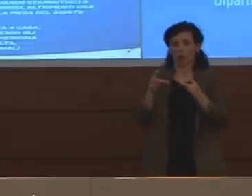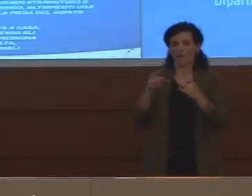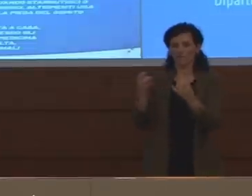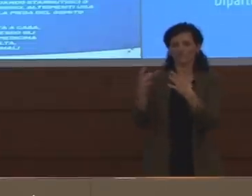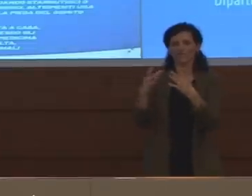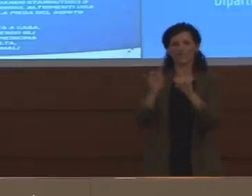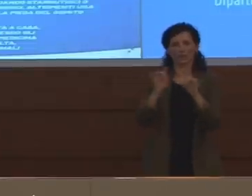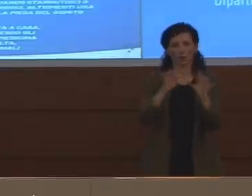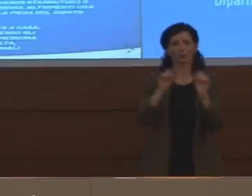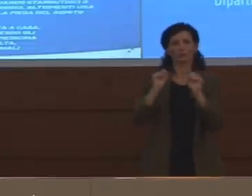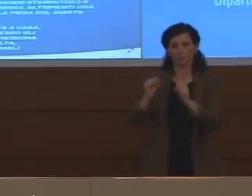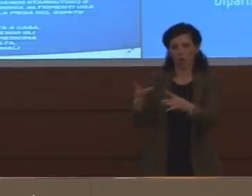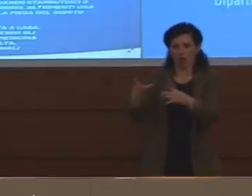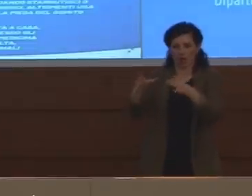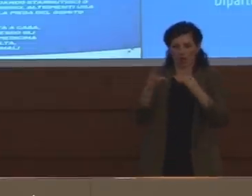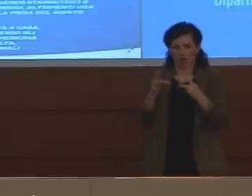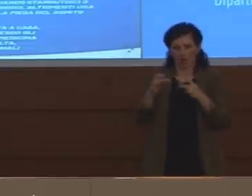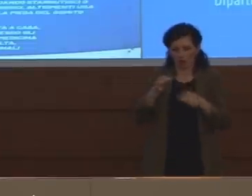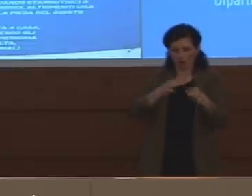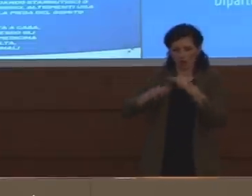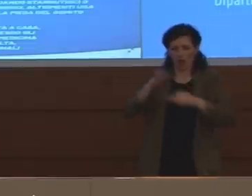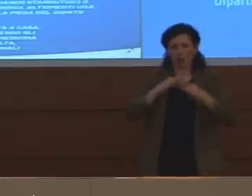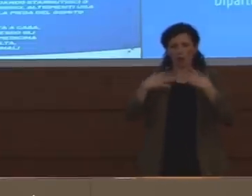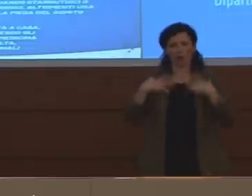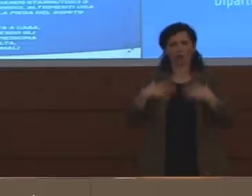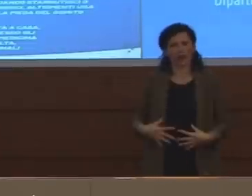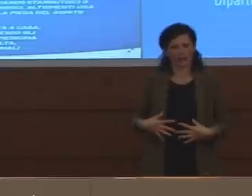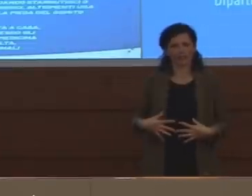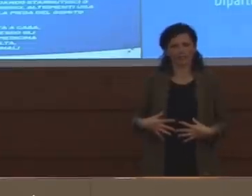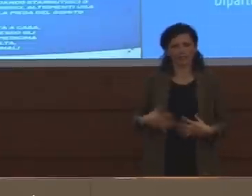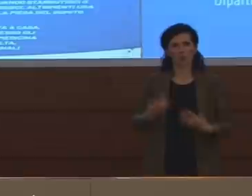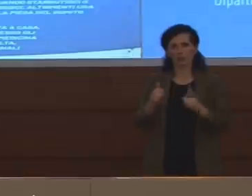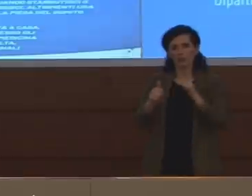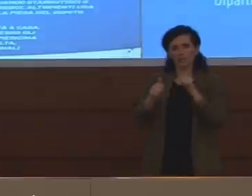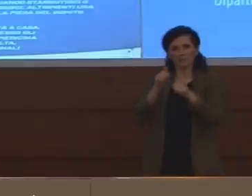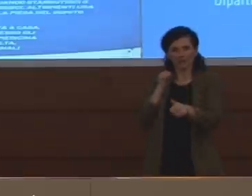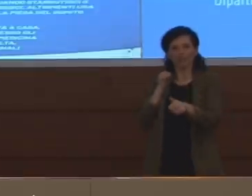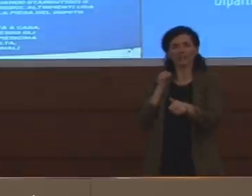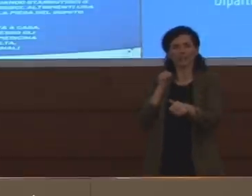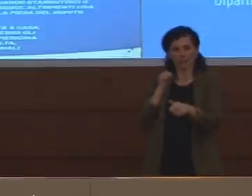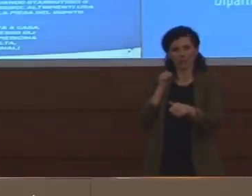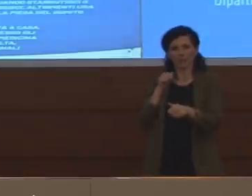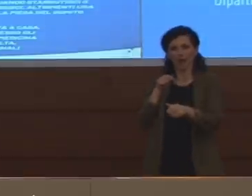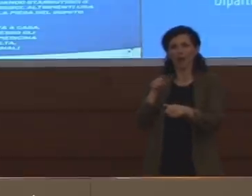sulle cellule del nostro organismo e in particolare sulle cellule dell'apparato